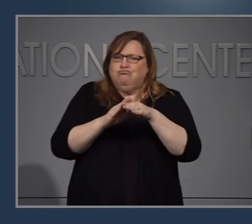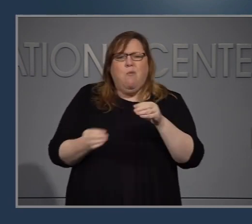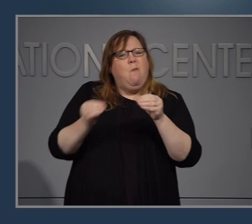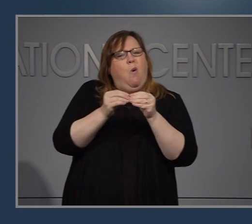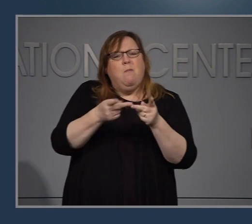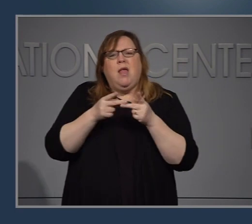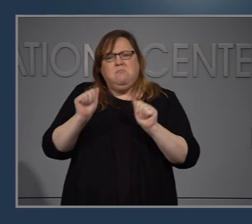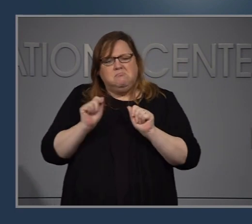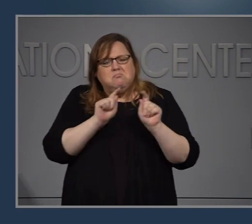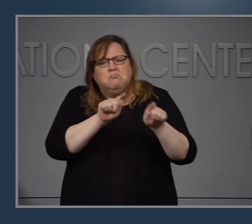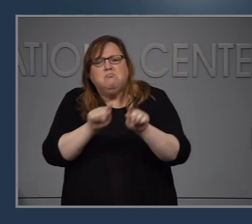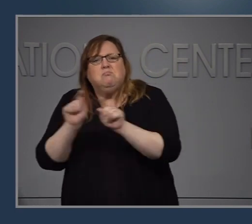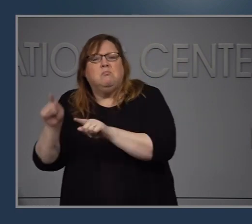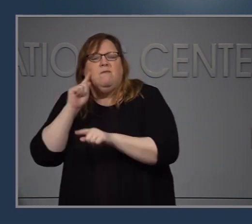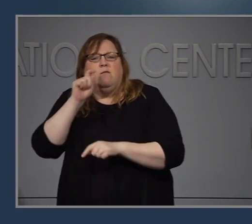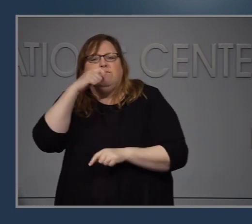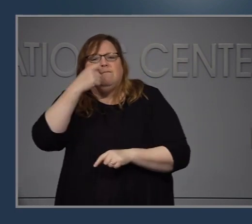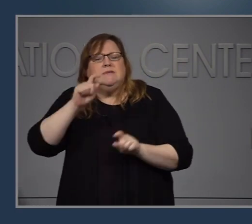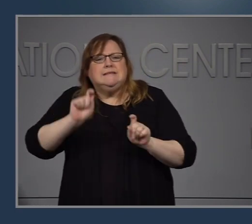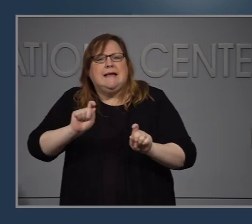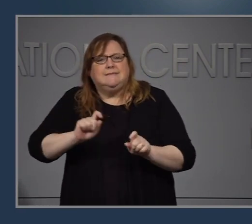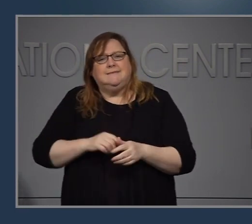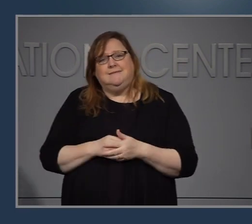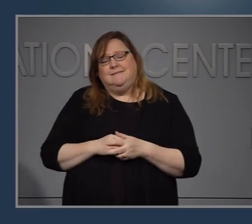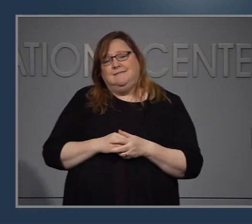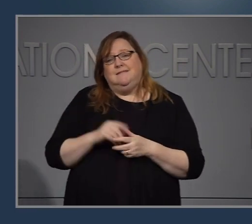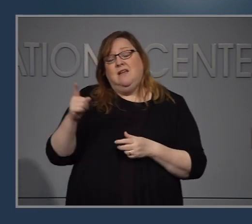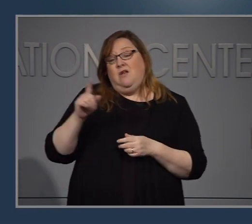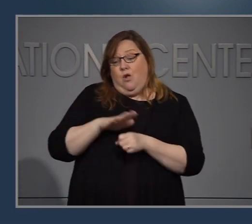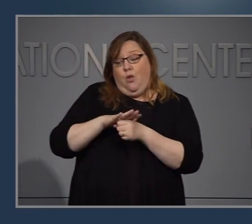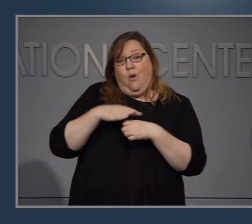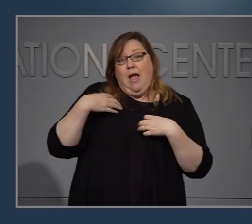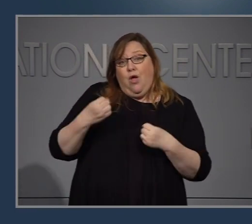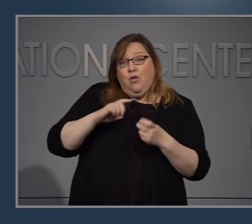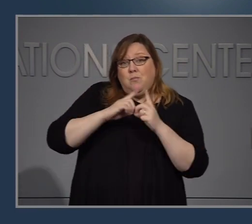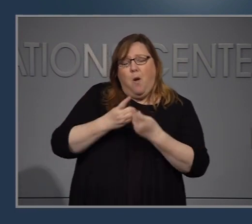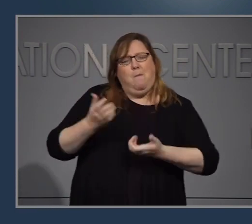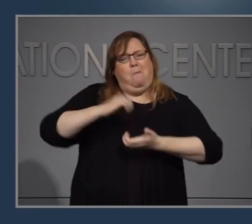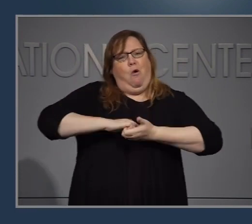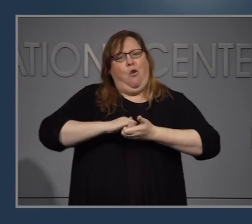mejorar nuestros esfuerzos en los departamentos de salud locales, estos integrantes de